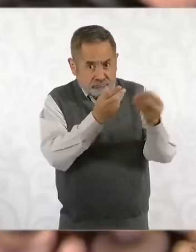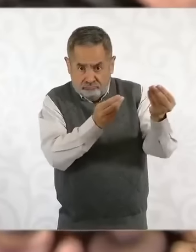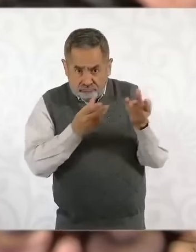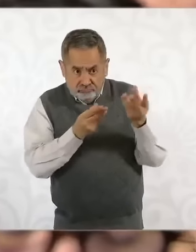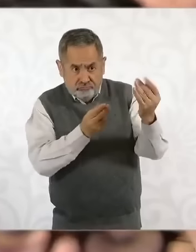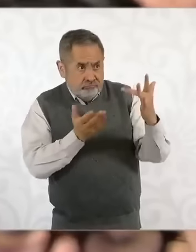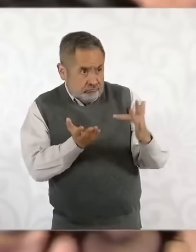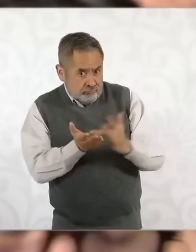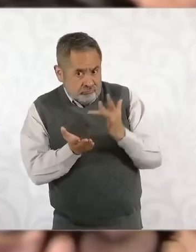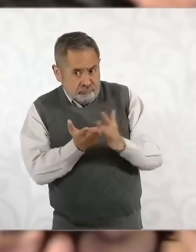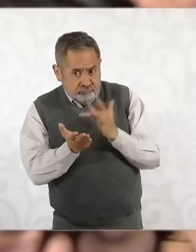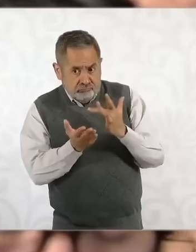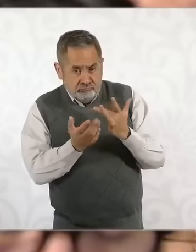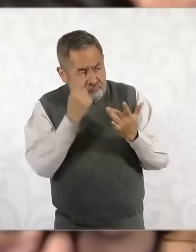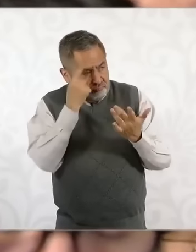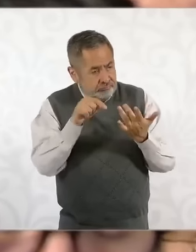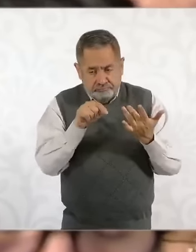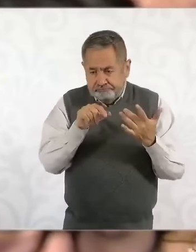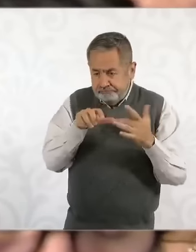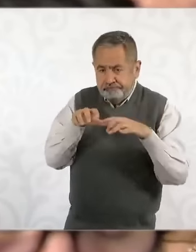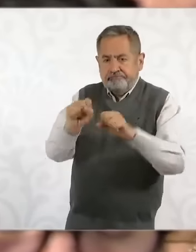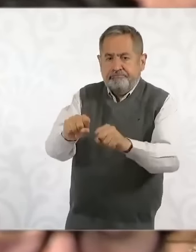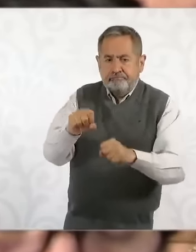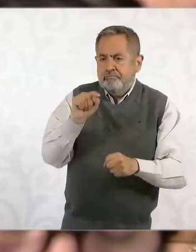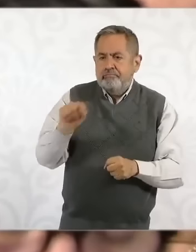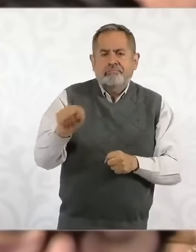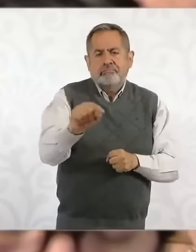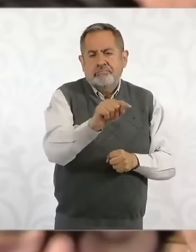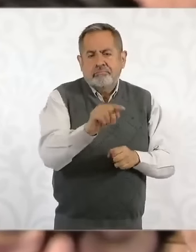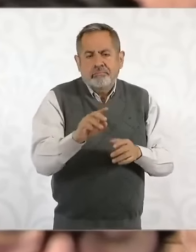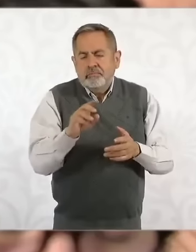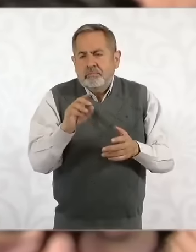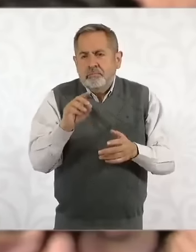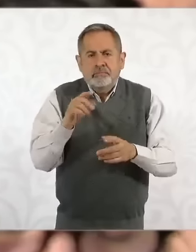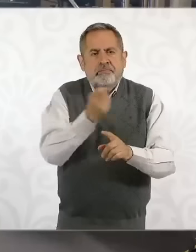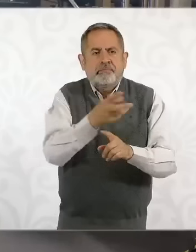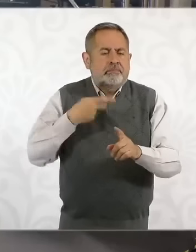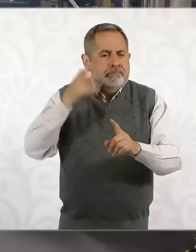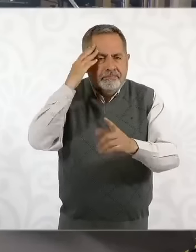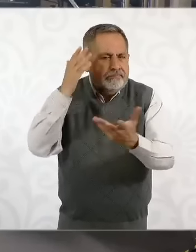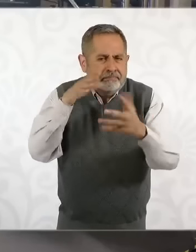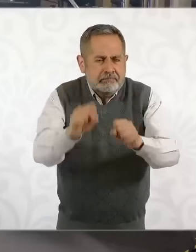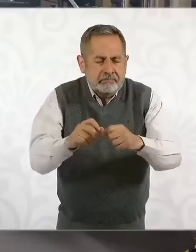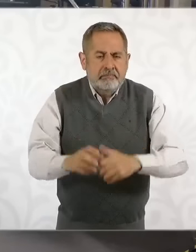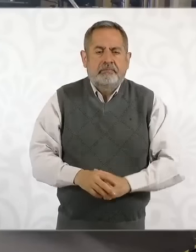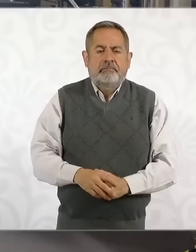México para detener eh elementos o prioritarios. Claro, aquí lo hemos dicho en varias ocasiones,